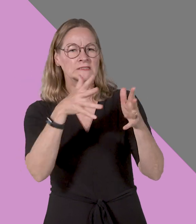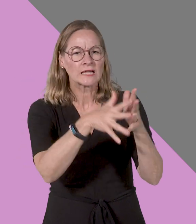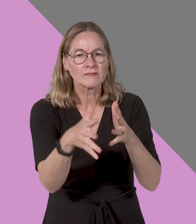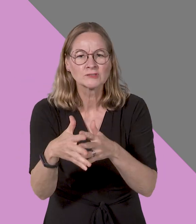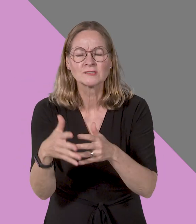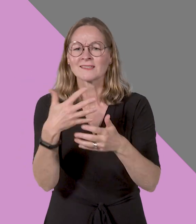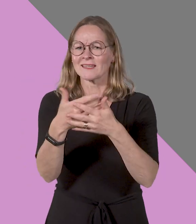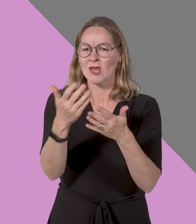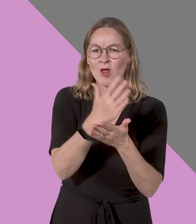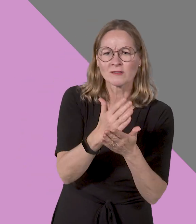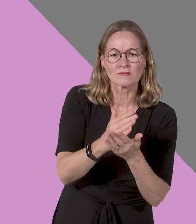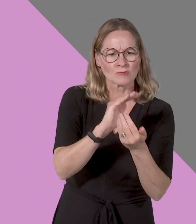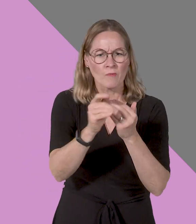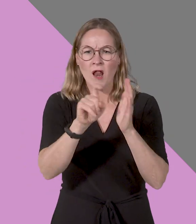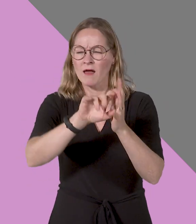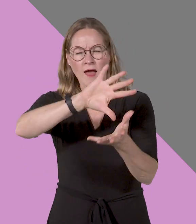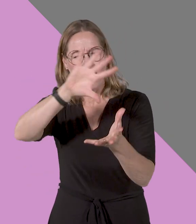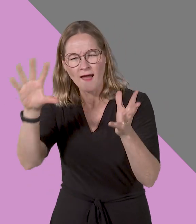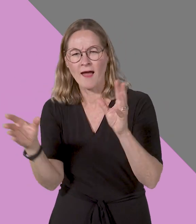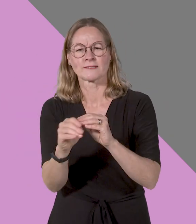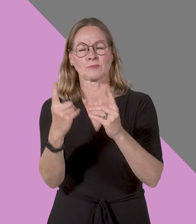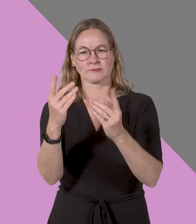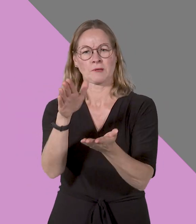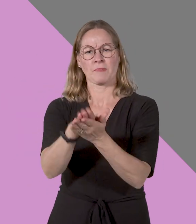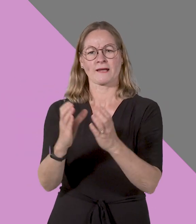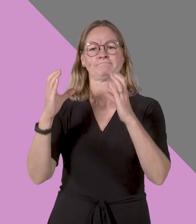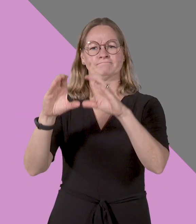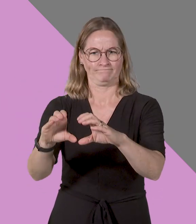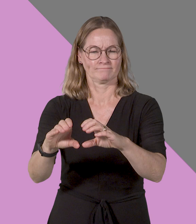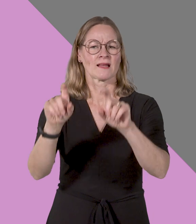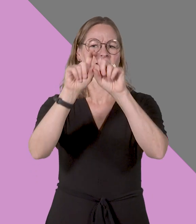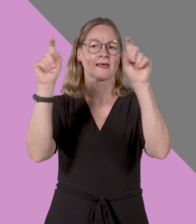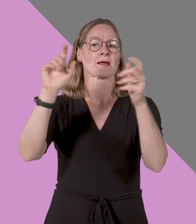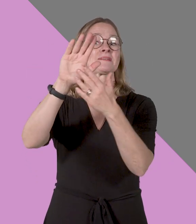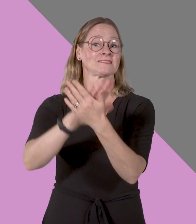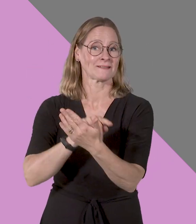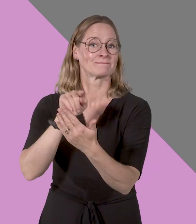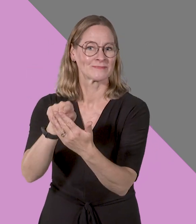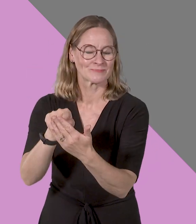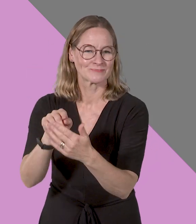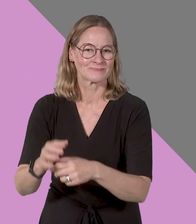selvityksistä sekä kielellisiä oikeuksia turvaavista laeista.